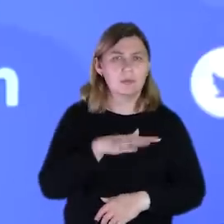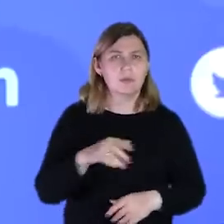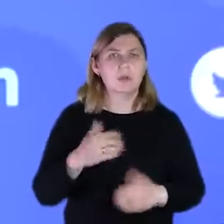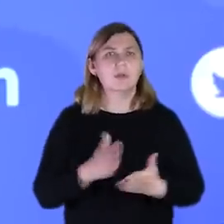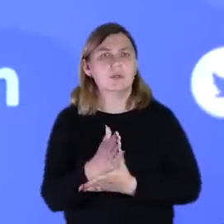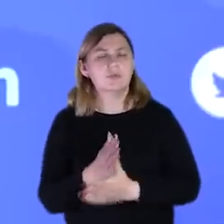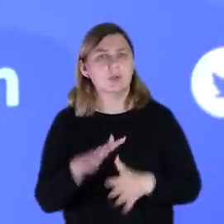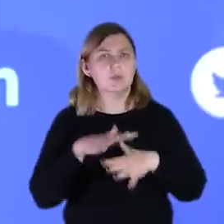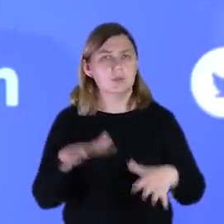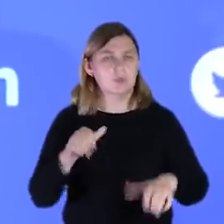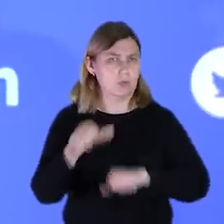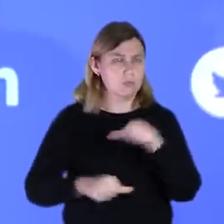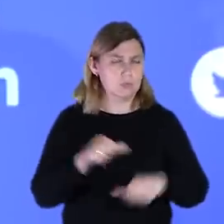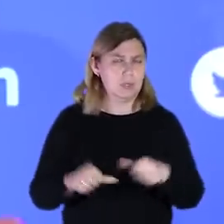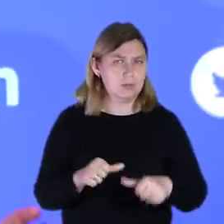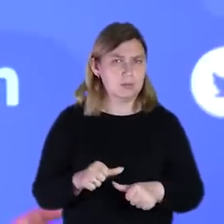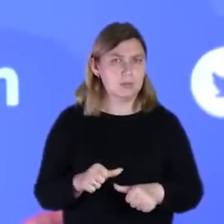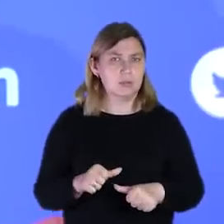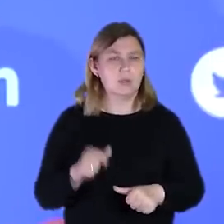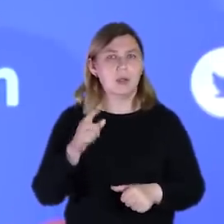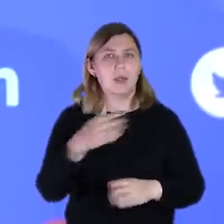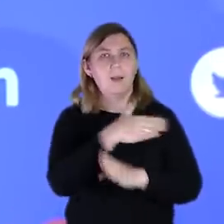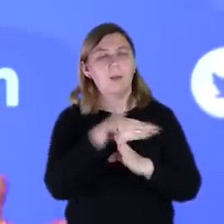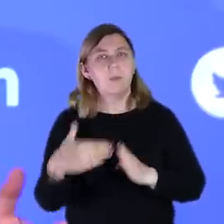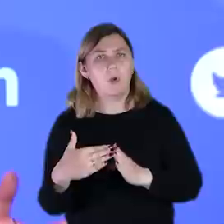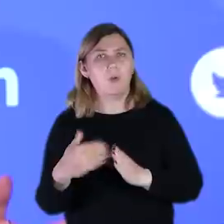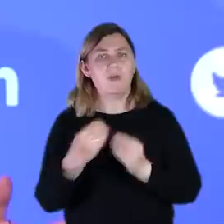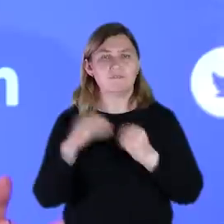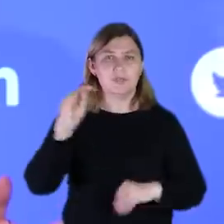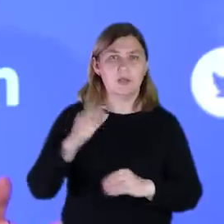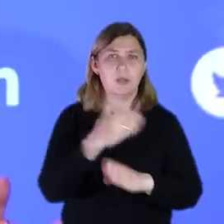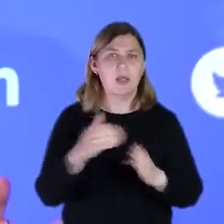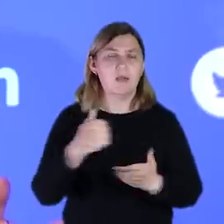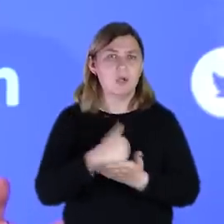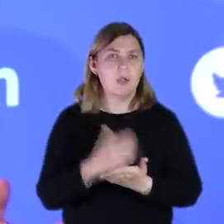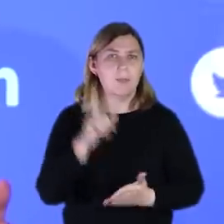Przez dużą część roku prawie połowa, czy nawet większa część, województwa poleskiego,